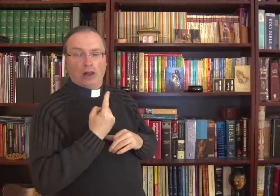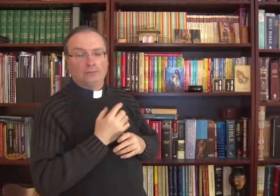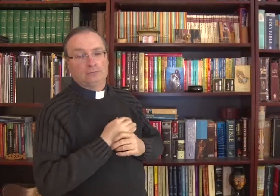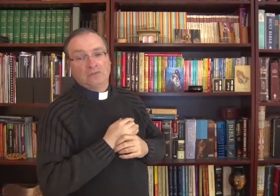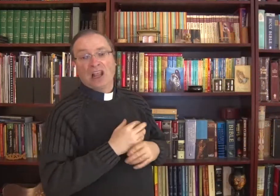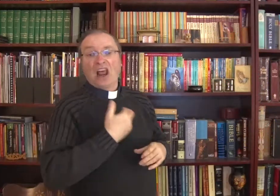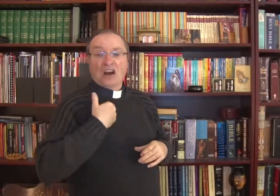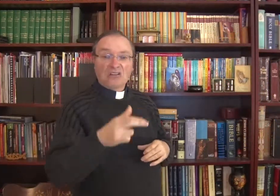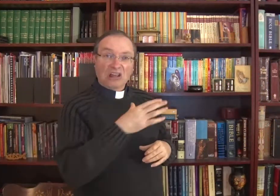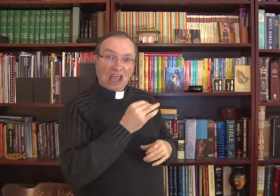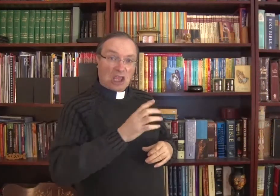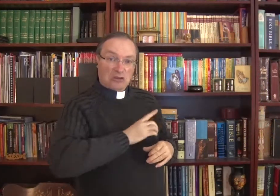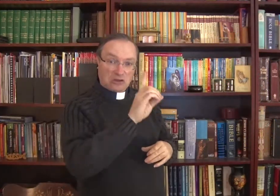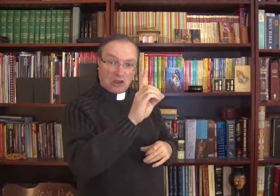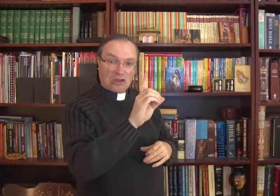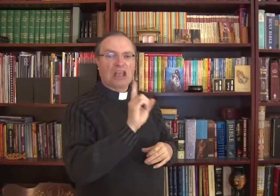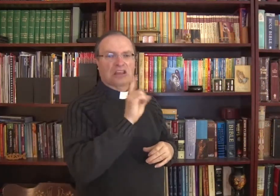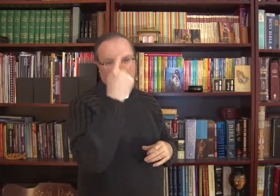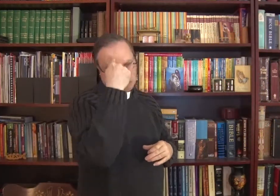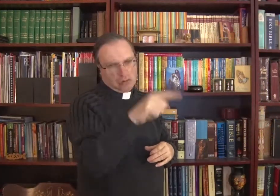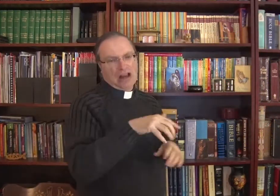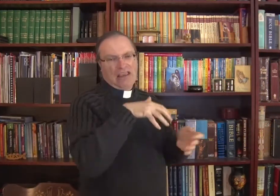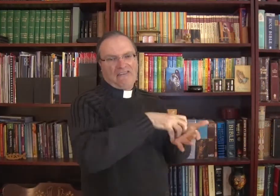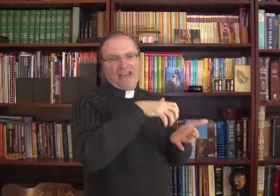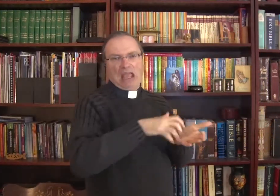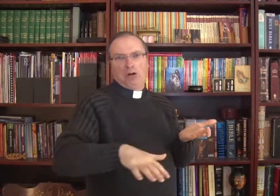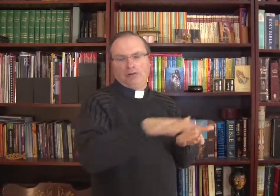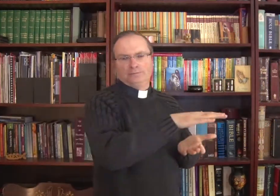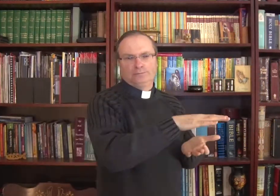La religion et Dieu, c’est pour les faibles.